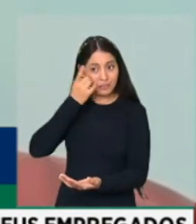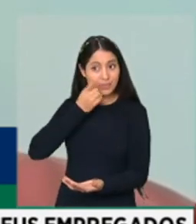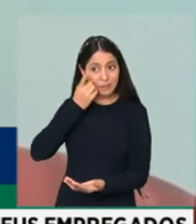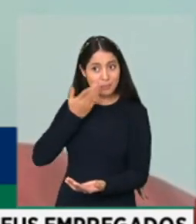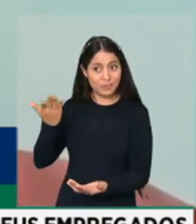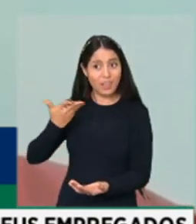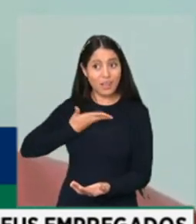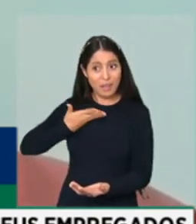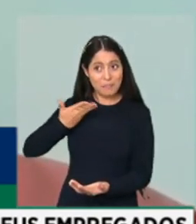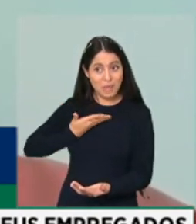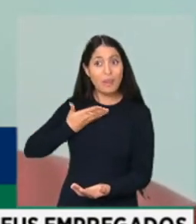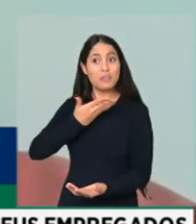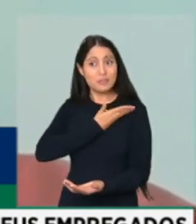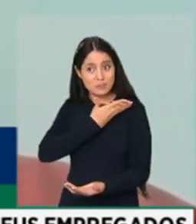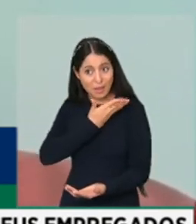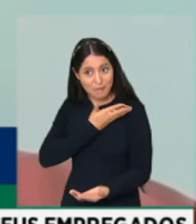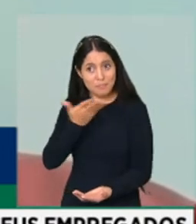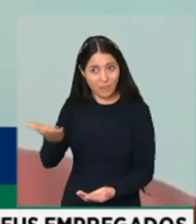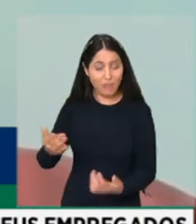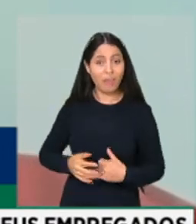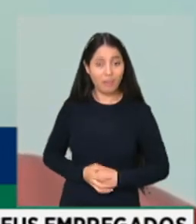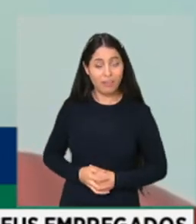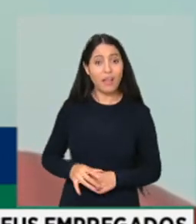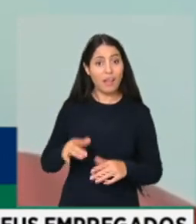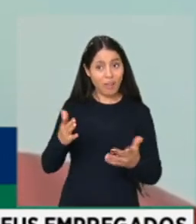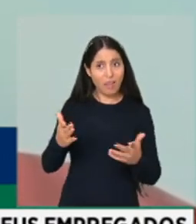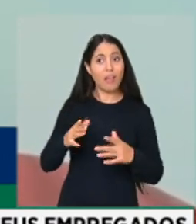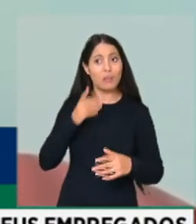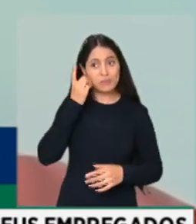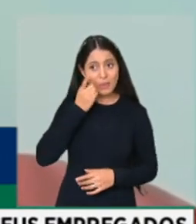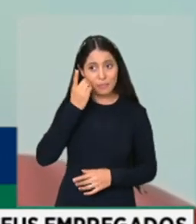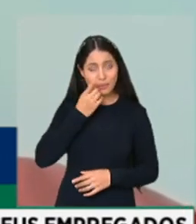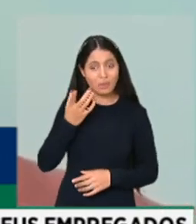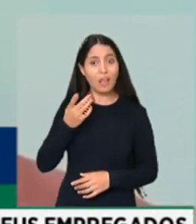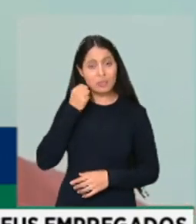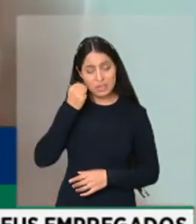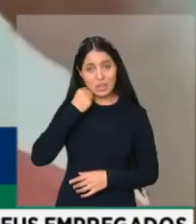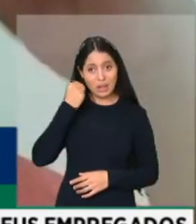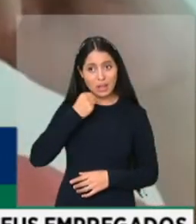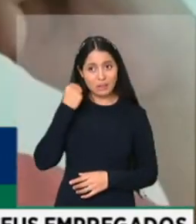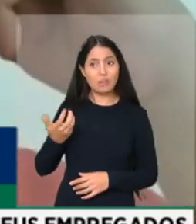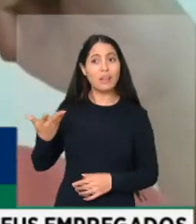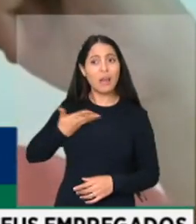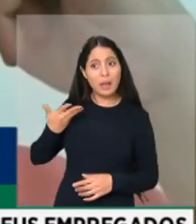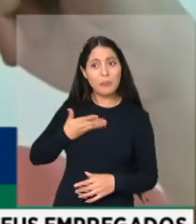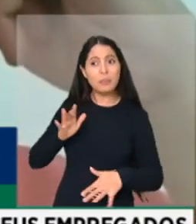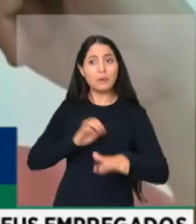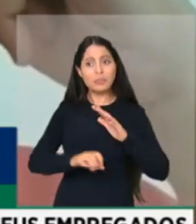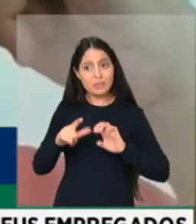AMIGOS DOS AMIGOS, OS PARLAMENTARES AMIGOS DOS EMPRESÁRIOS... QUEREM TIRAR DINHEIRO DO SISTEMA S. ESSA ELITE BRASILEIRA CHEGA A SER